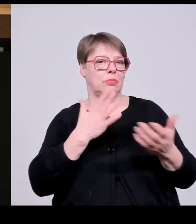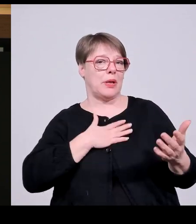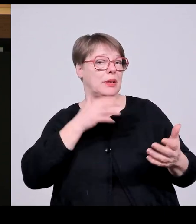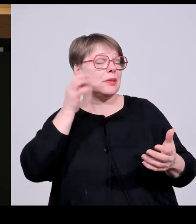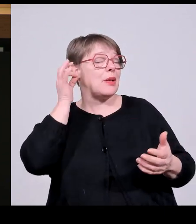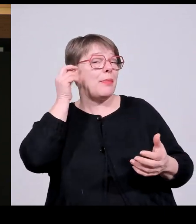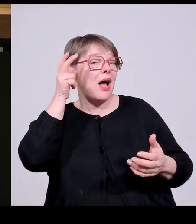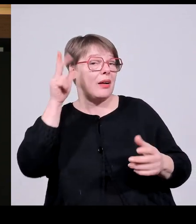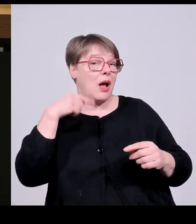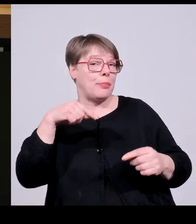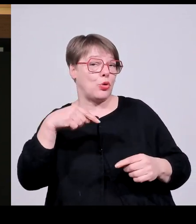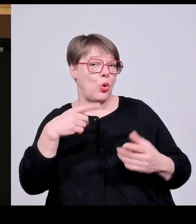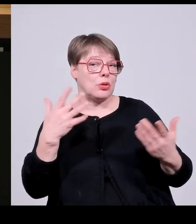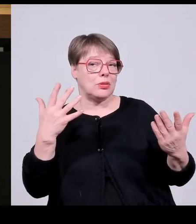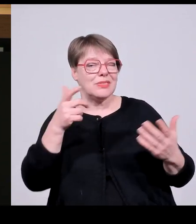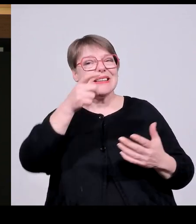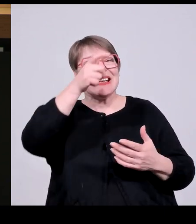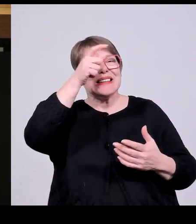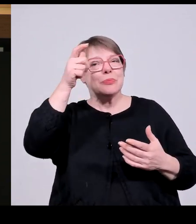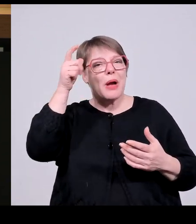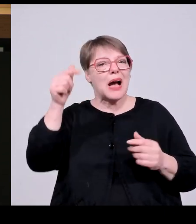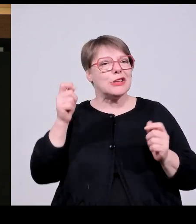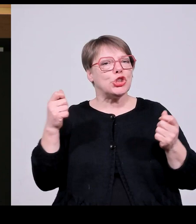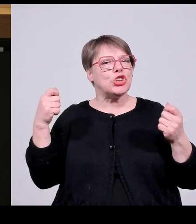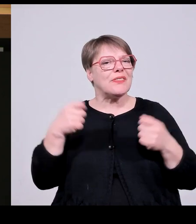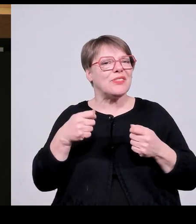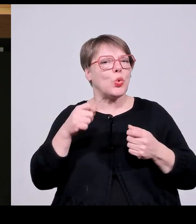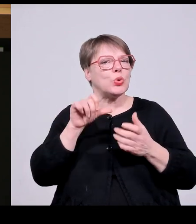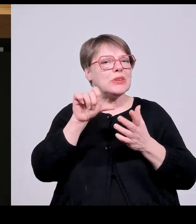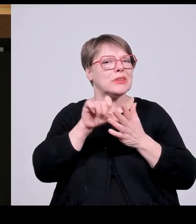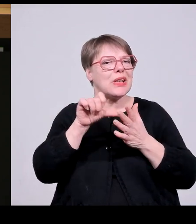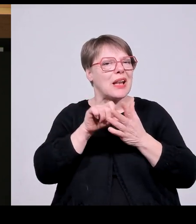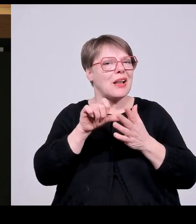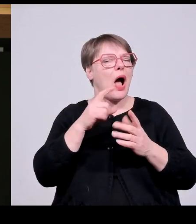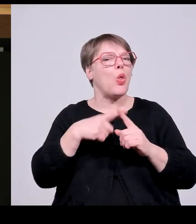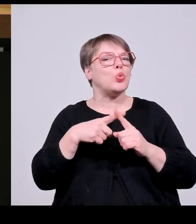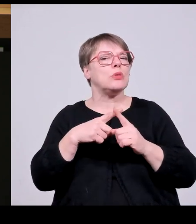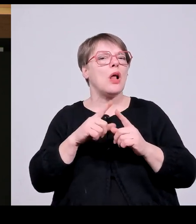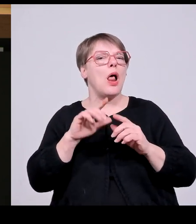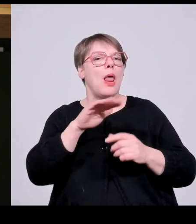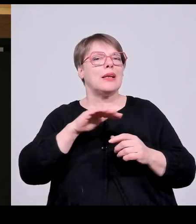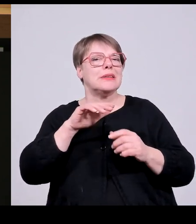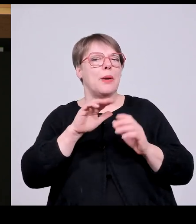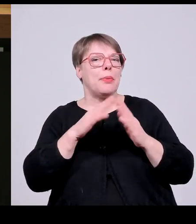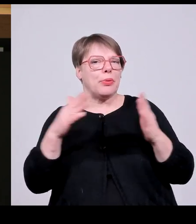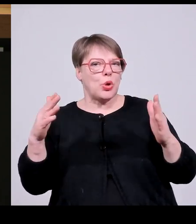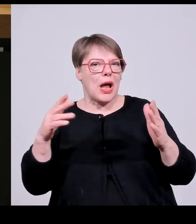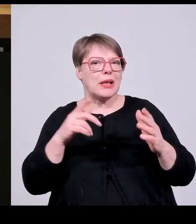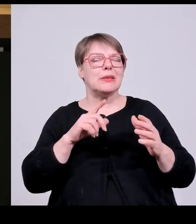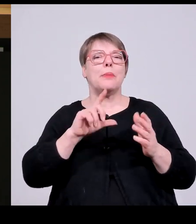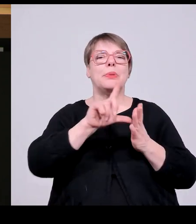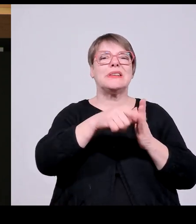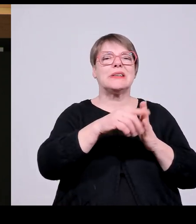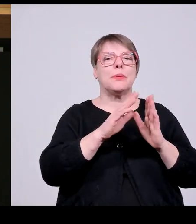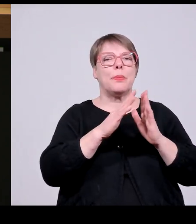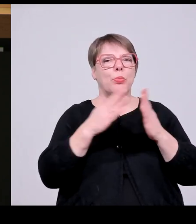ermittelten Standards und Bedürfnisse für unsere Bibliotheken umsetzen. Dann wird aus Vision Wirklichkeit.